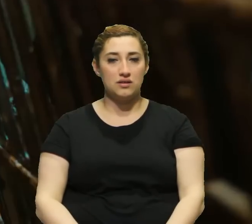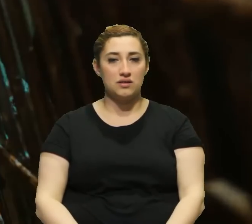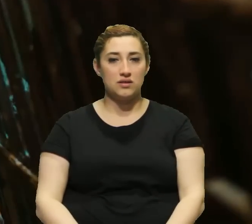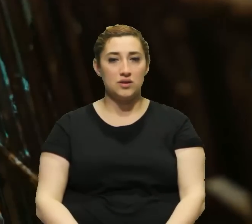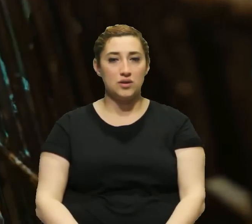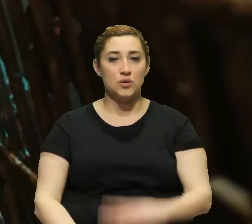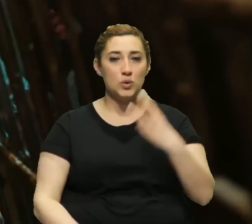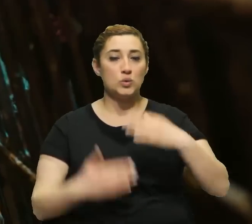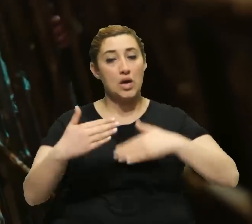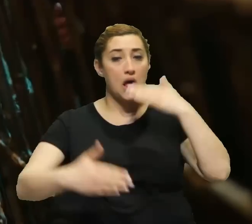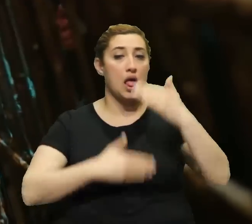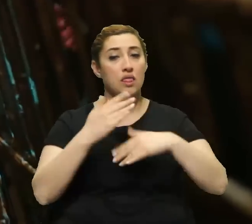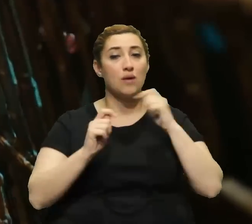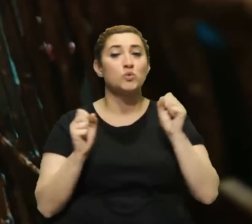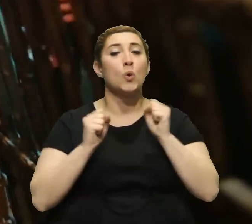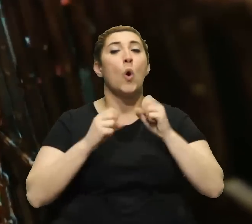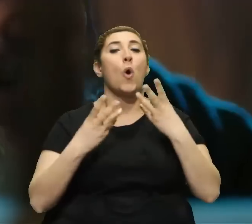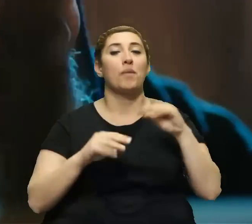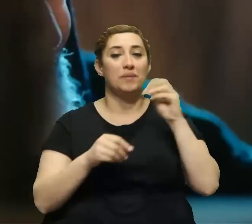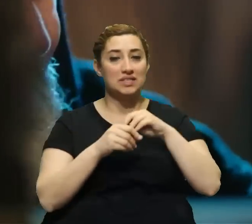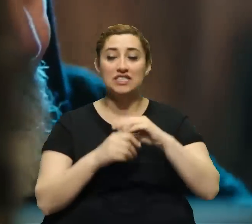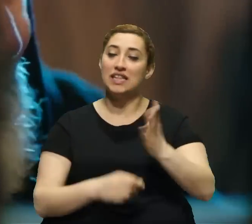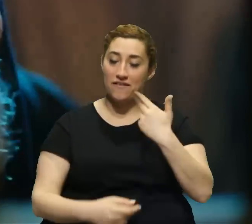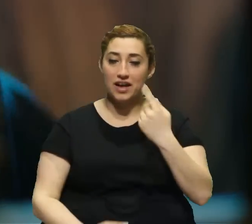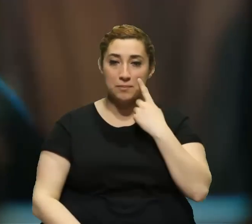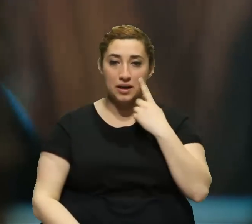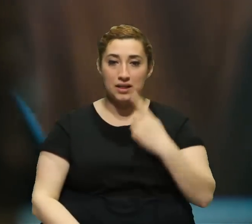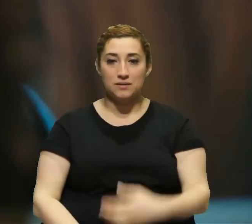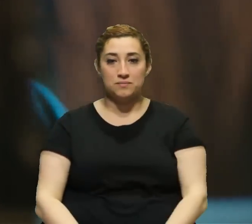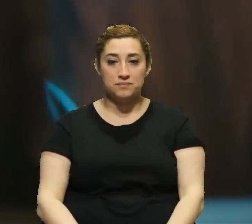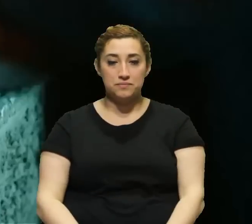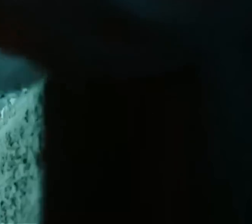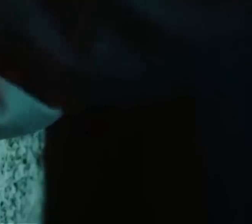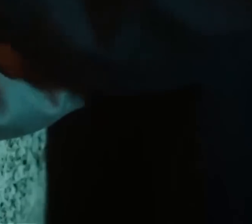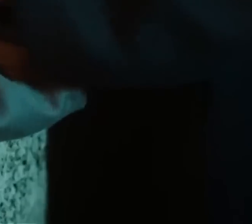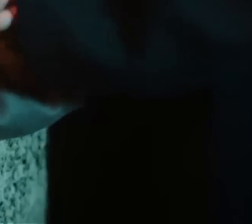Üç kat sardı, soğumasın diye. -Ver bakalım ha.